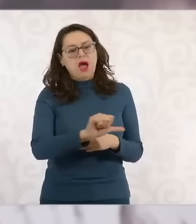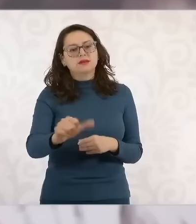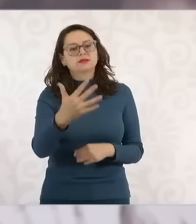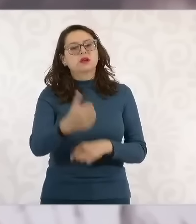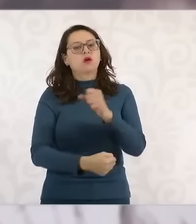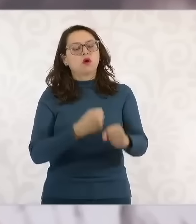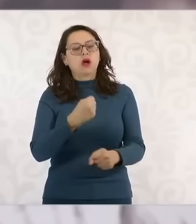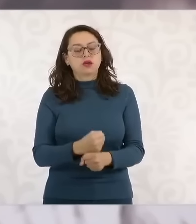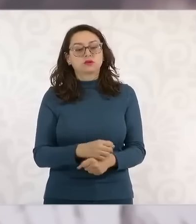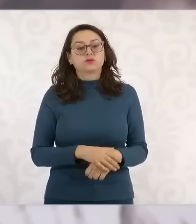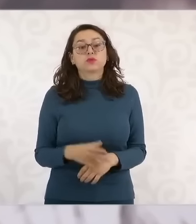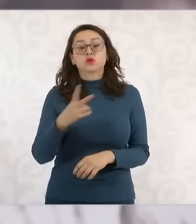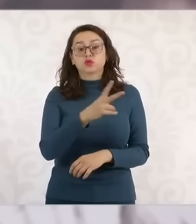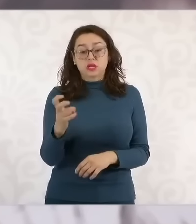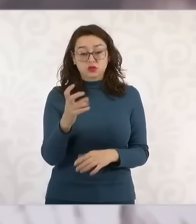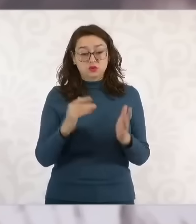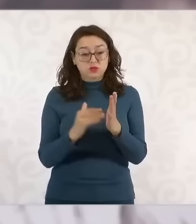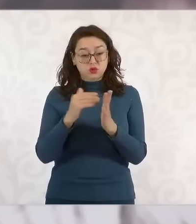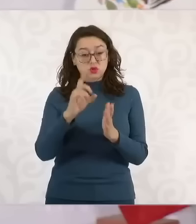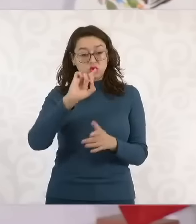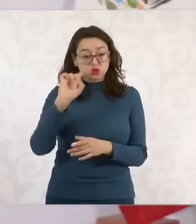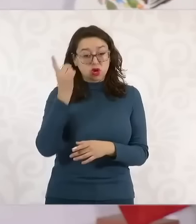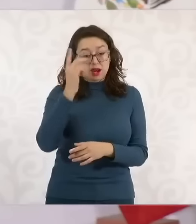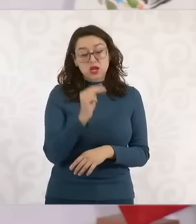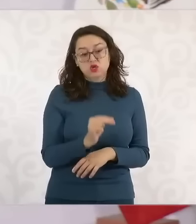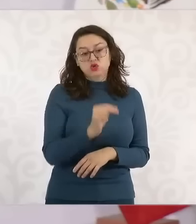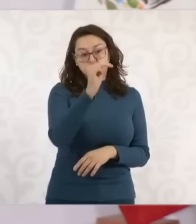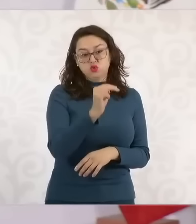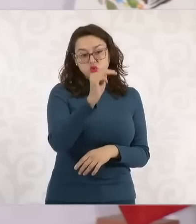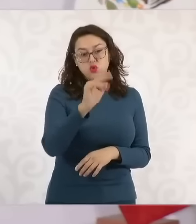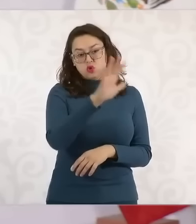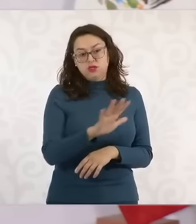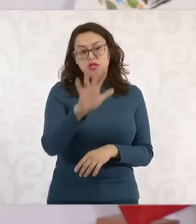de dólares se van a localizar en la parte norte del país, en la parte de el estado de Durango